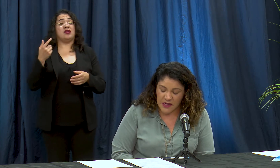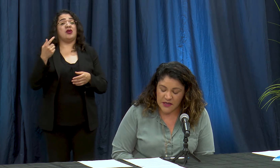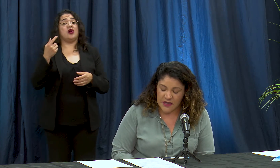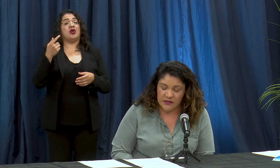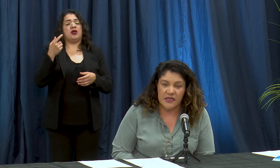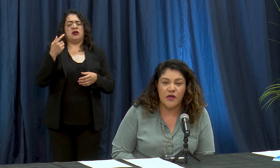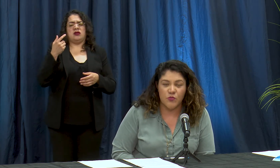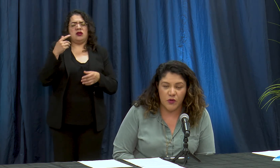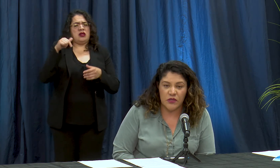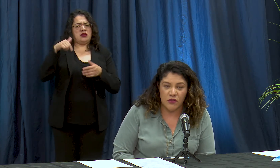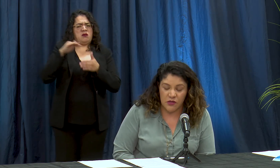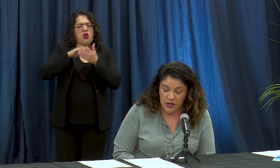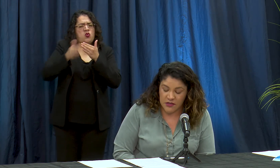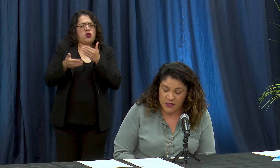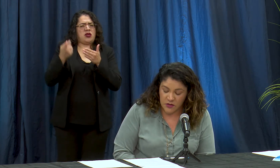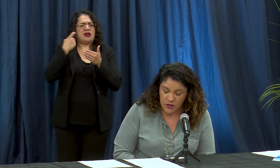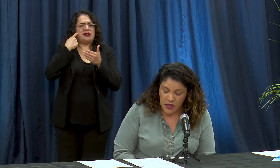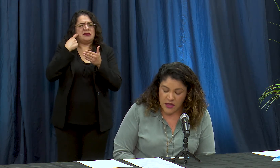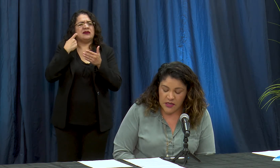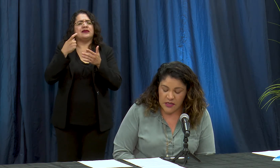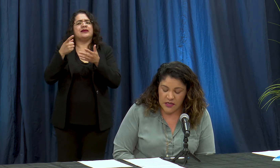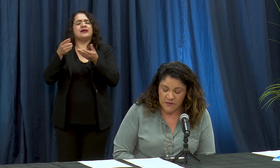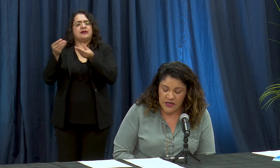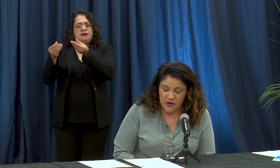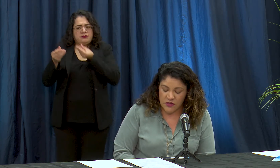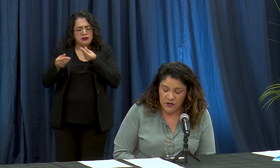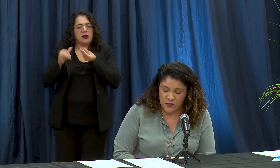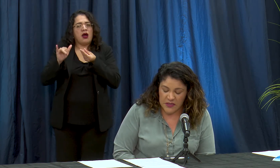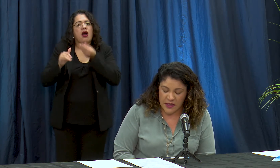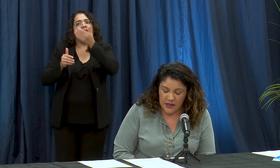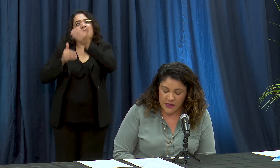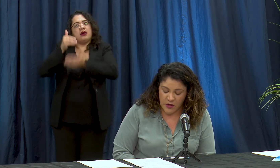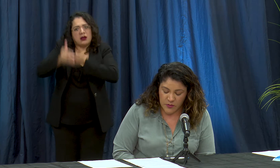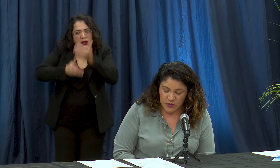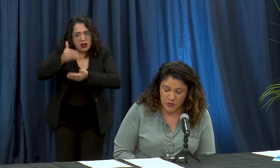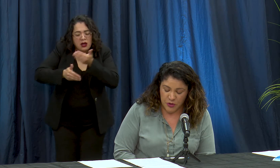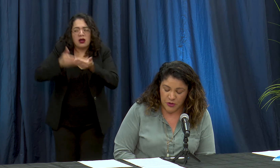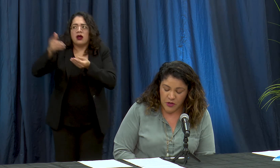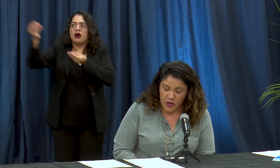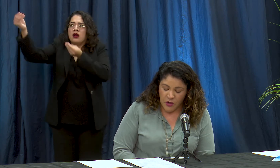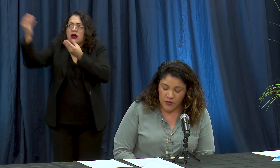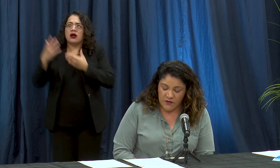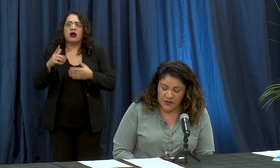que tenía un poquito de trois o y v Arundale hospital de chimayo una FATA